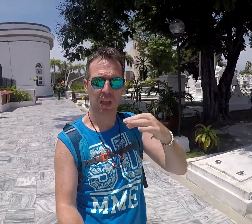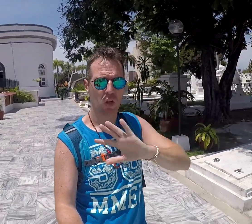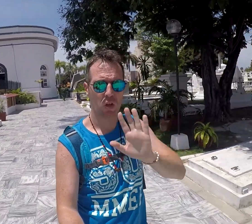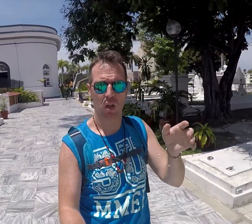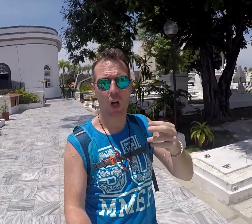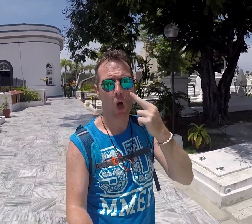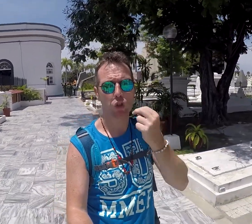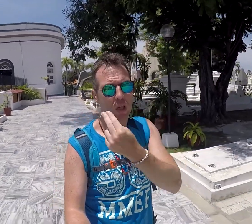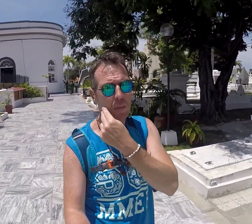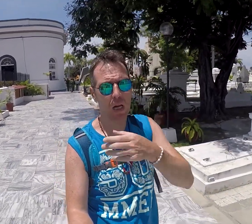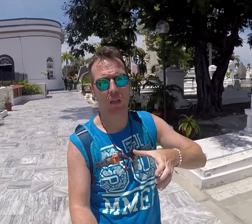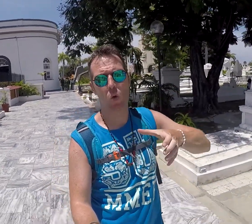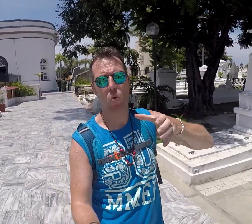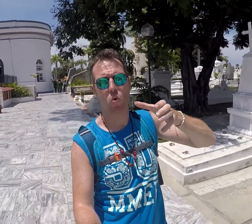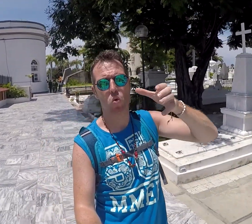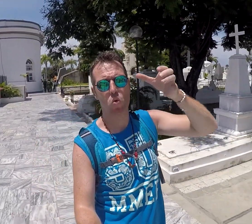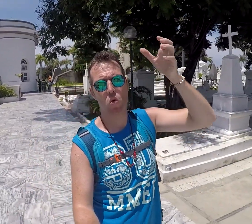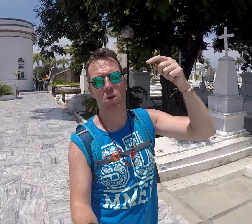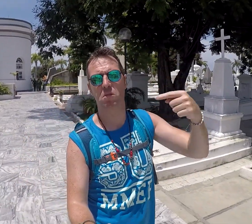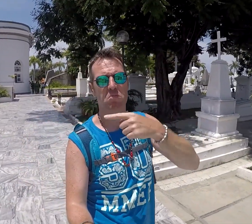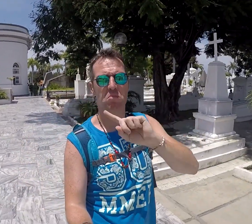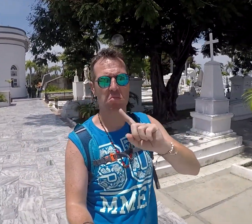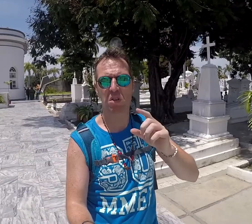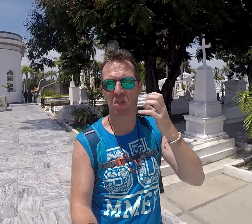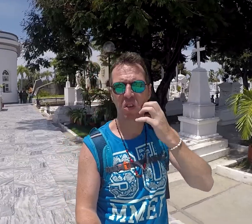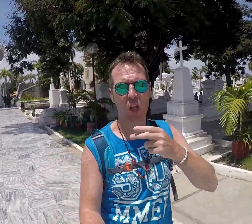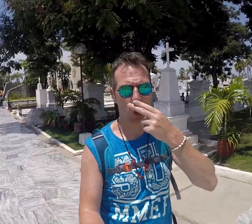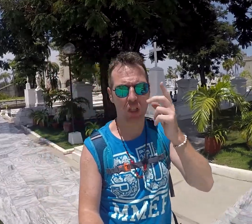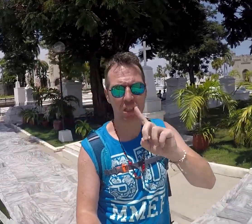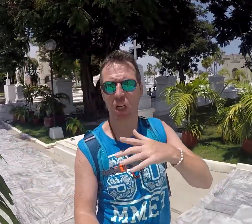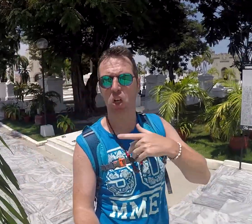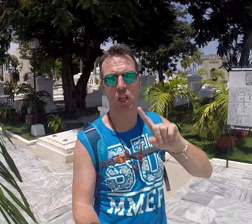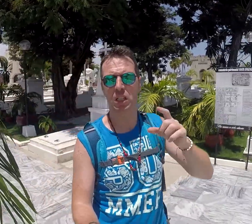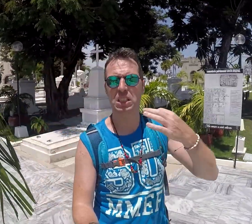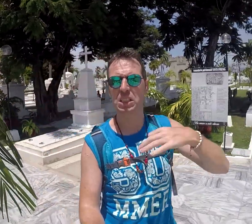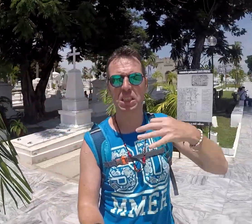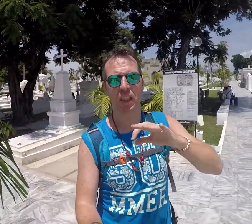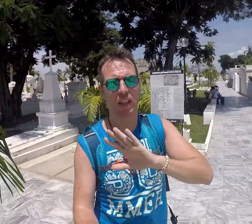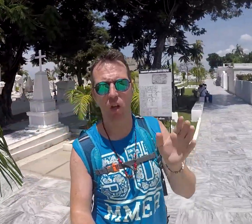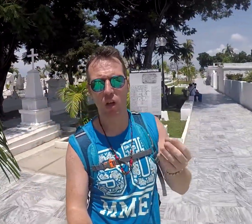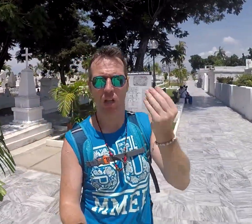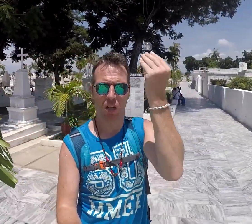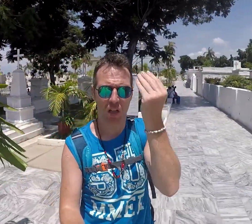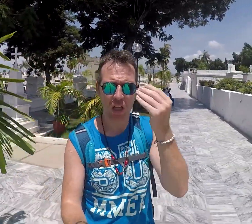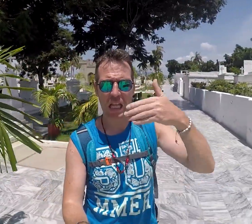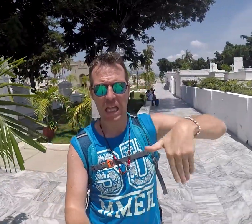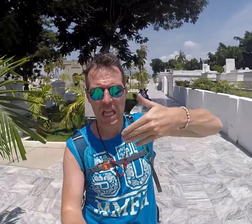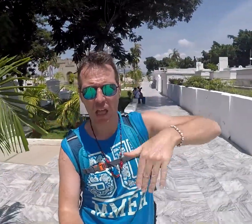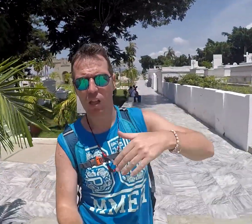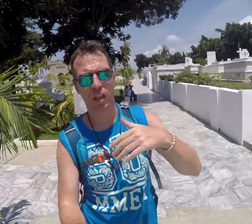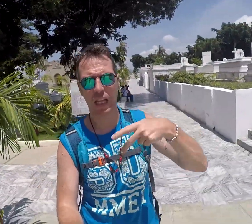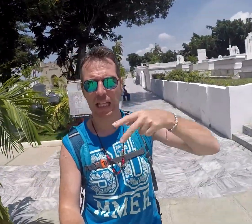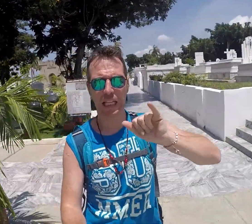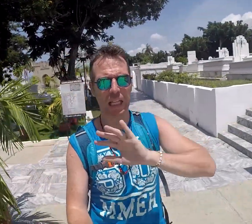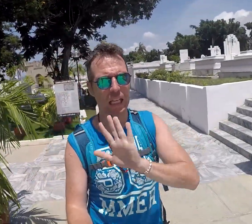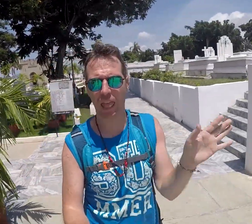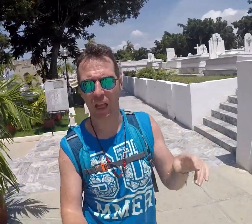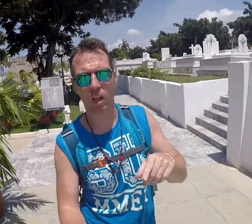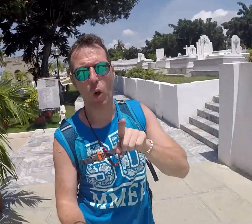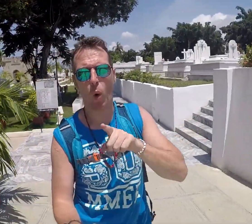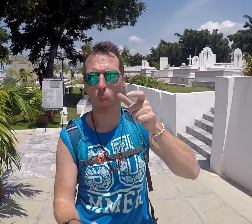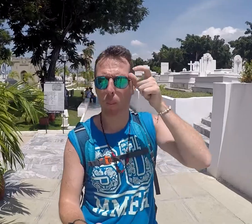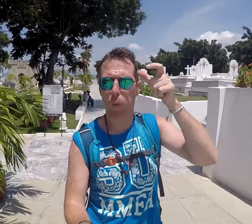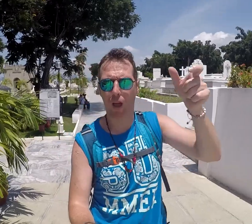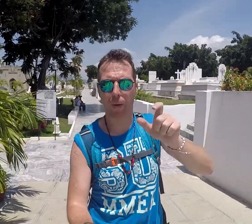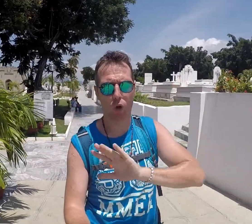Mientras el de José Martí es más llamativo, este ni monumentos ni calles, es más sencillo, como de pueblo